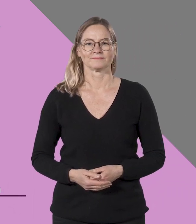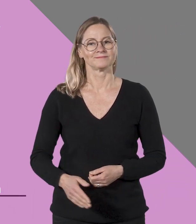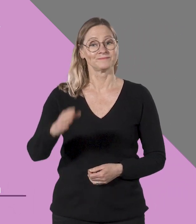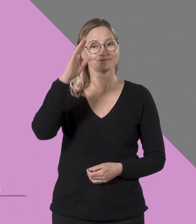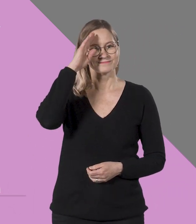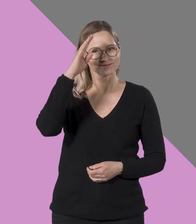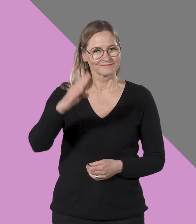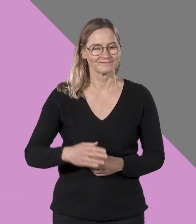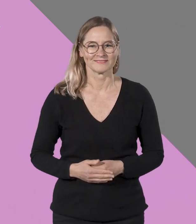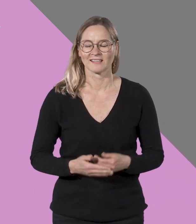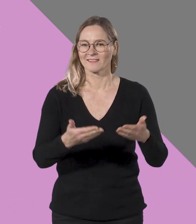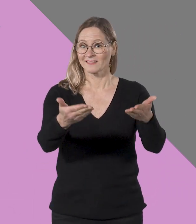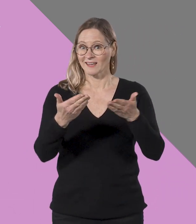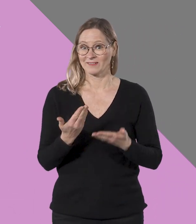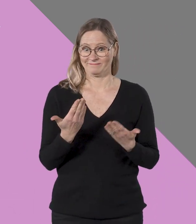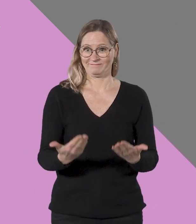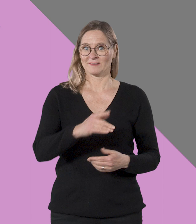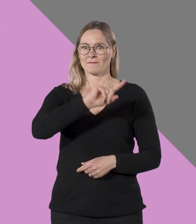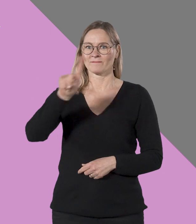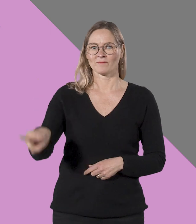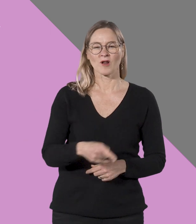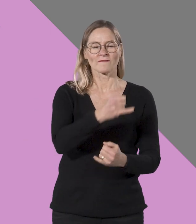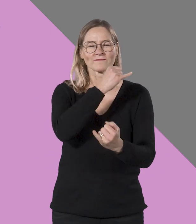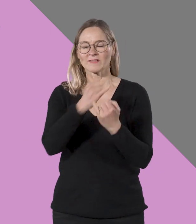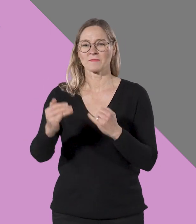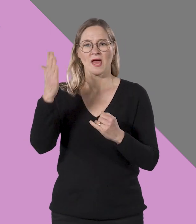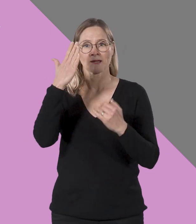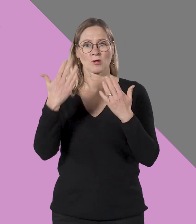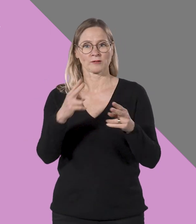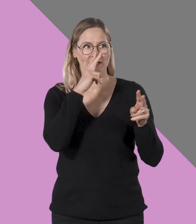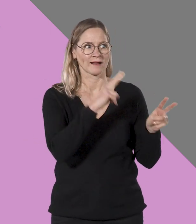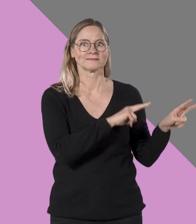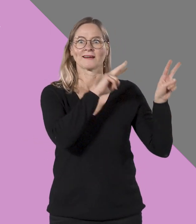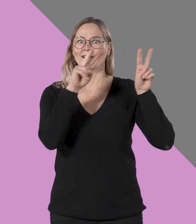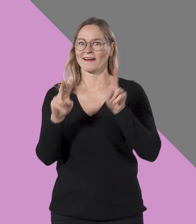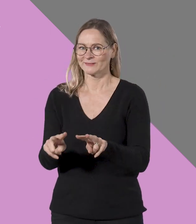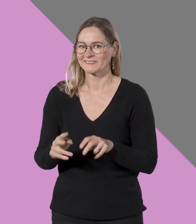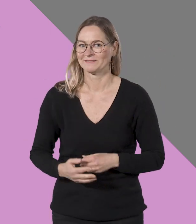Hei! Tervetuloa vuoden viimeisen ajankohtaiskatsauksen pariin!